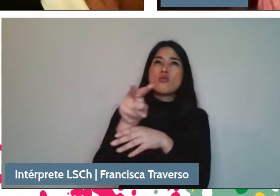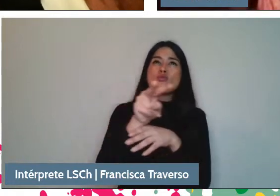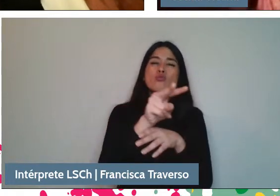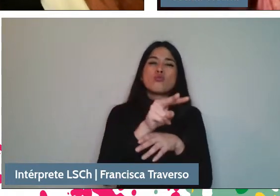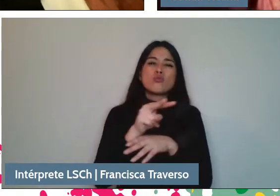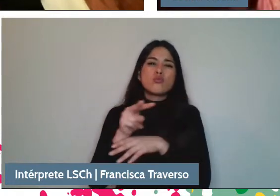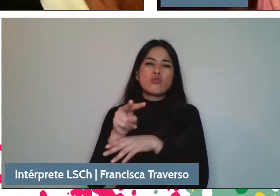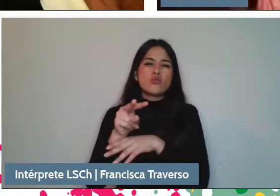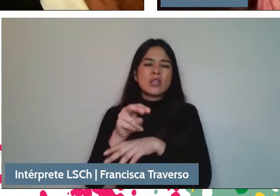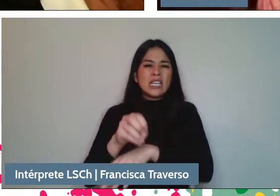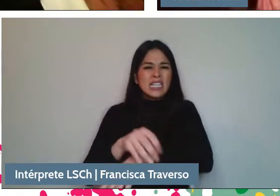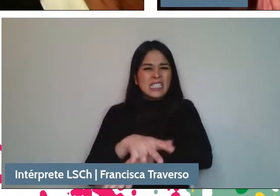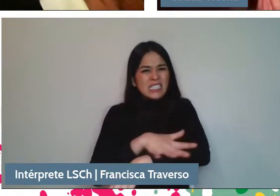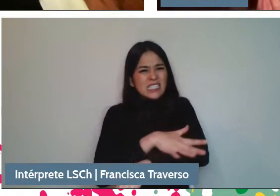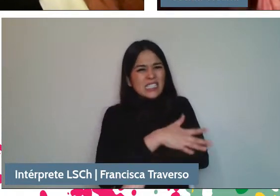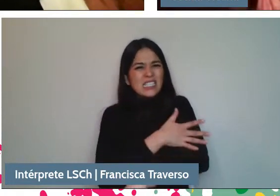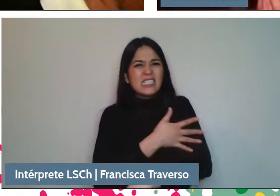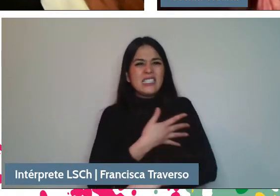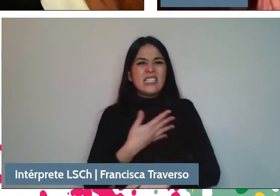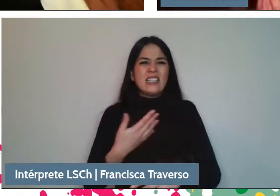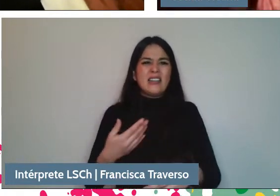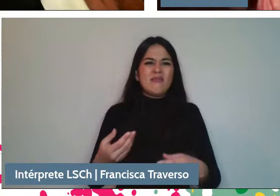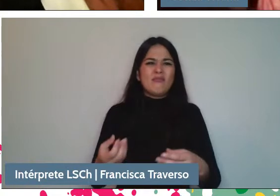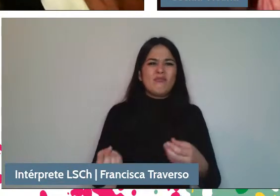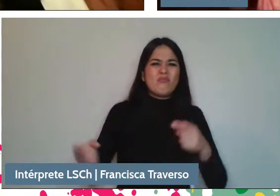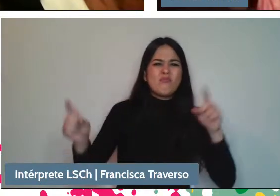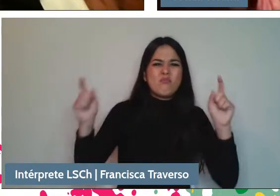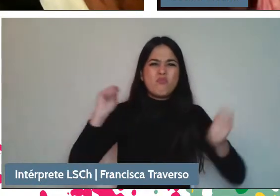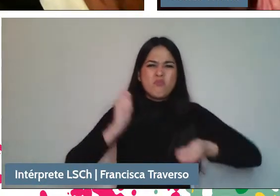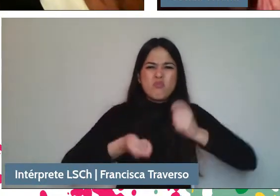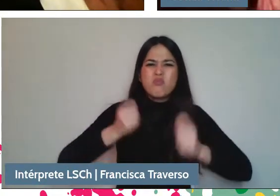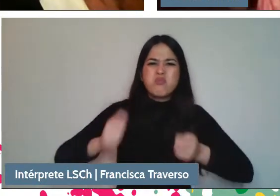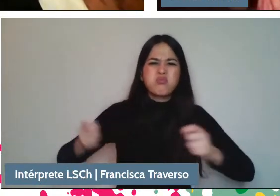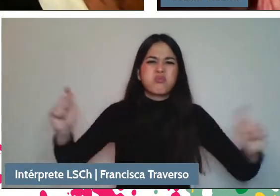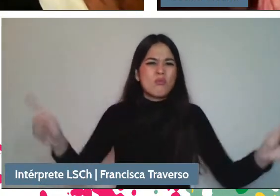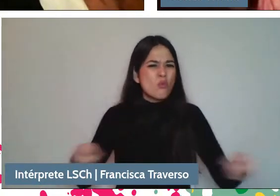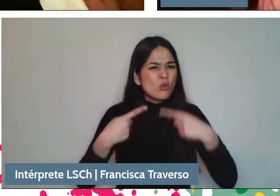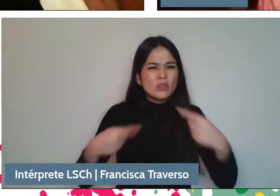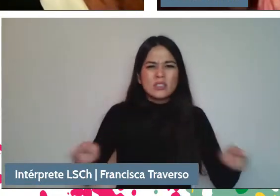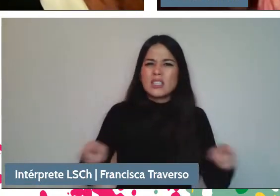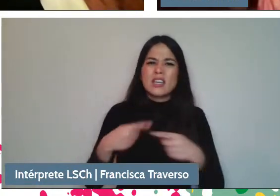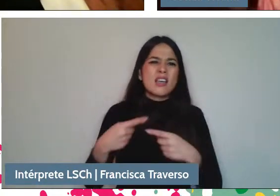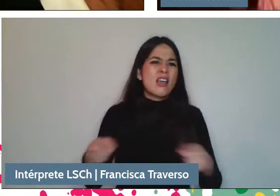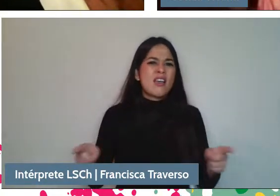en esa performance, música, poesía en los muros,